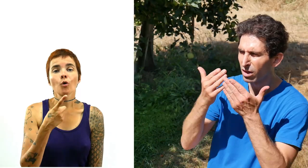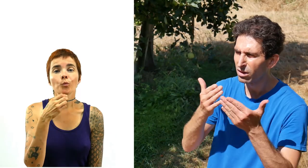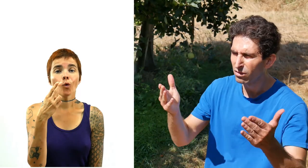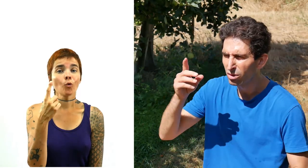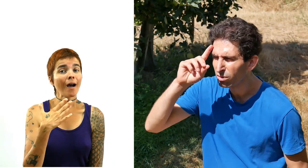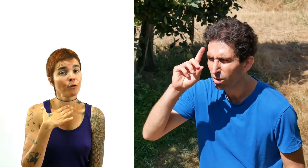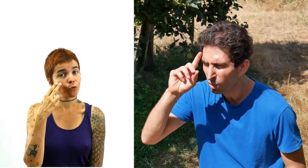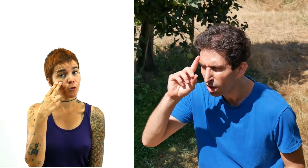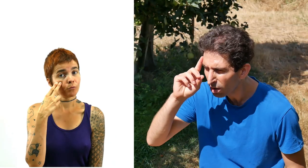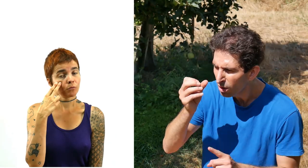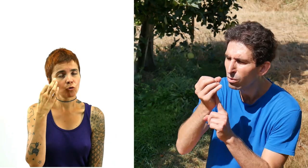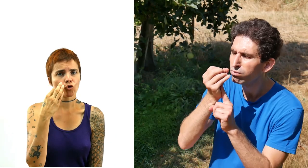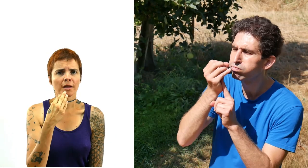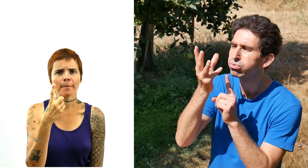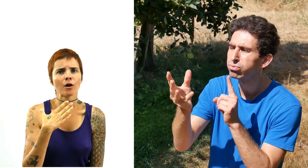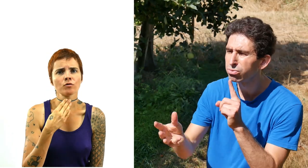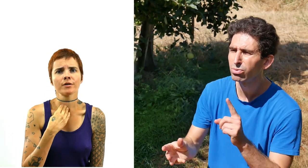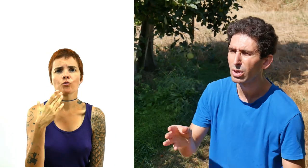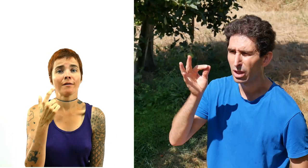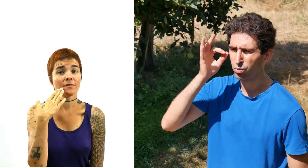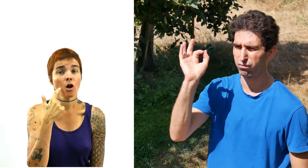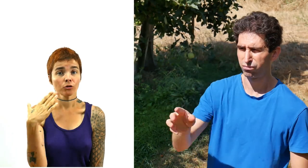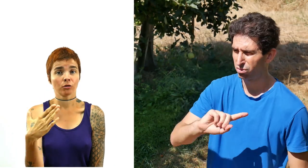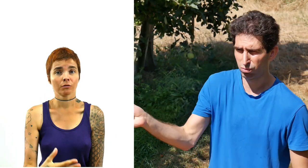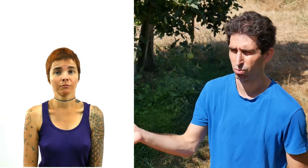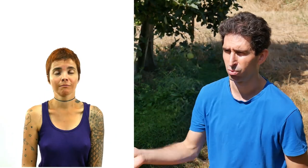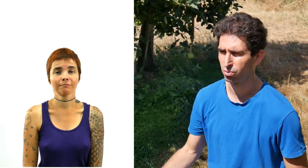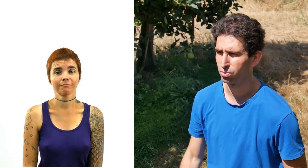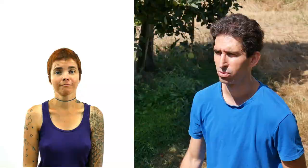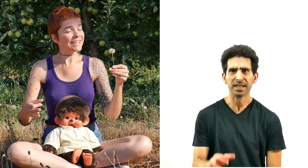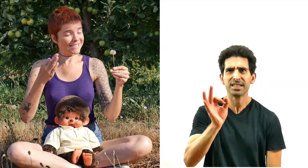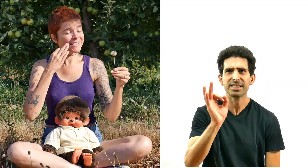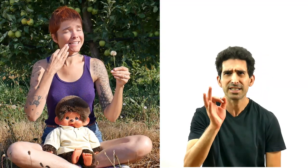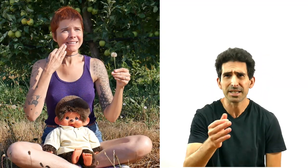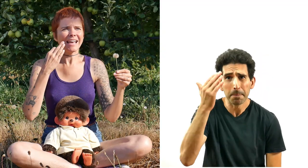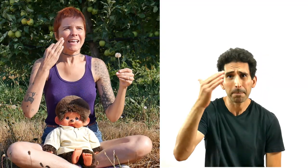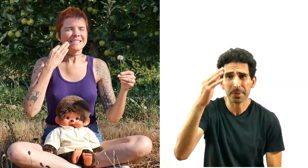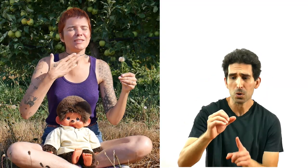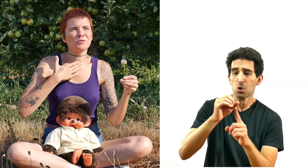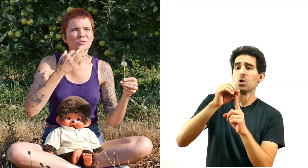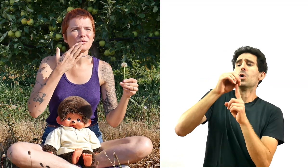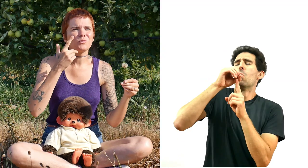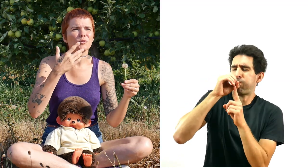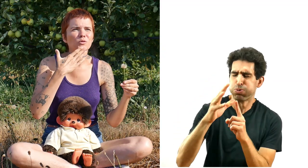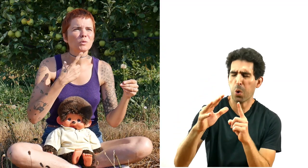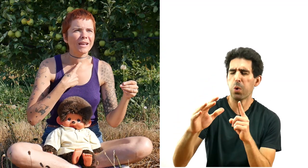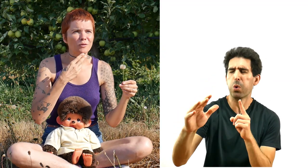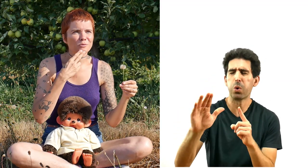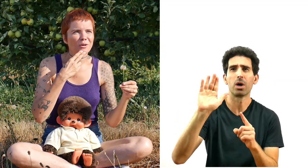Pourquoi un vœu ? Ce n’est pas une étoile filante ! Si, si, si. Si tu souffles tout d’un coup,